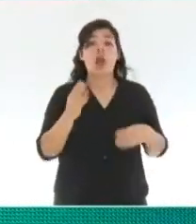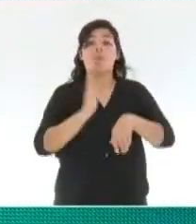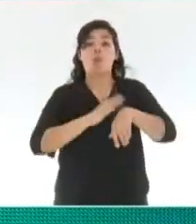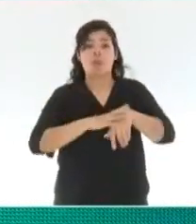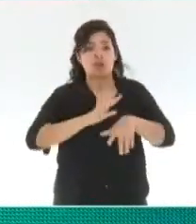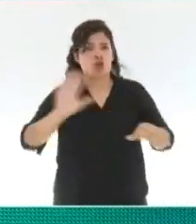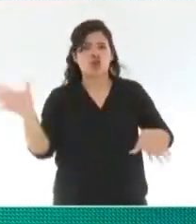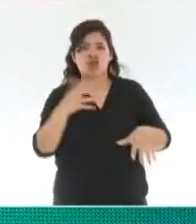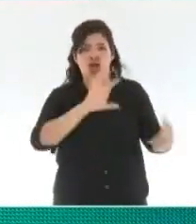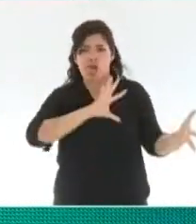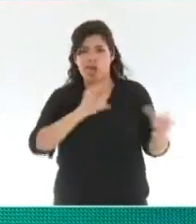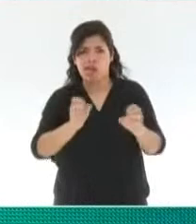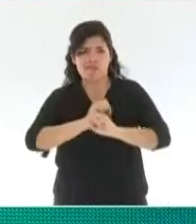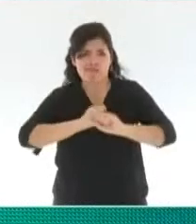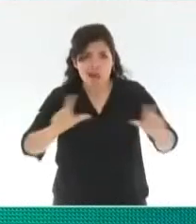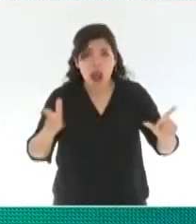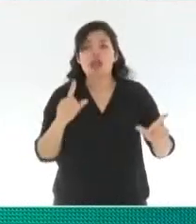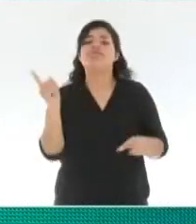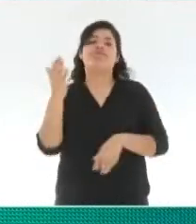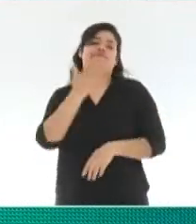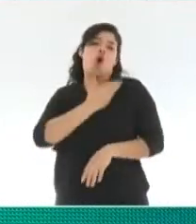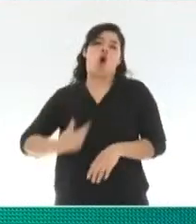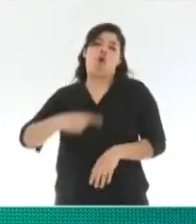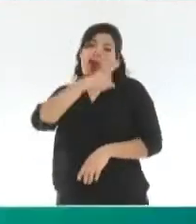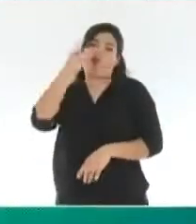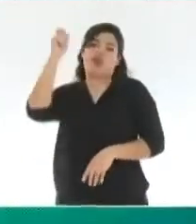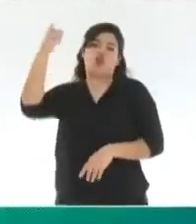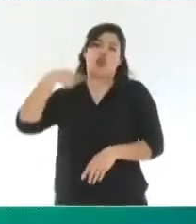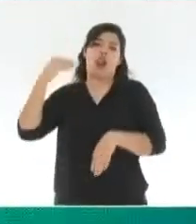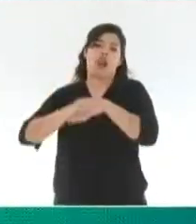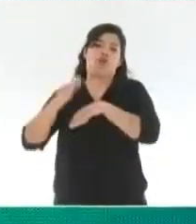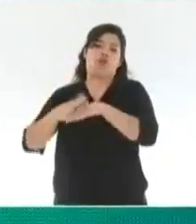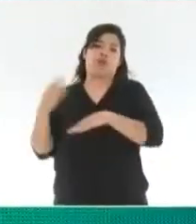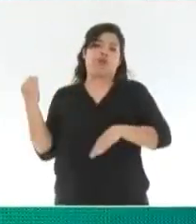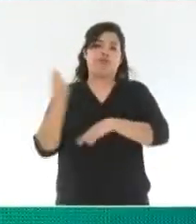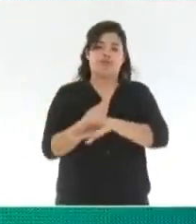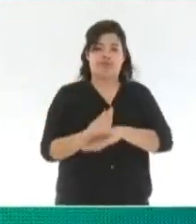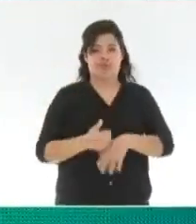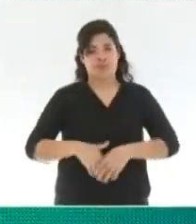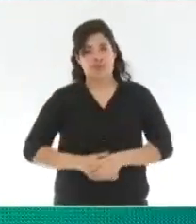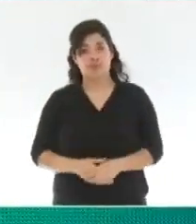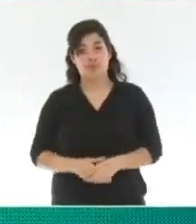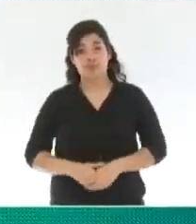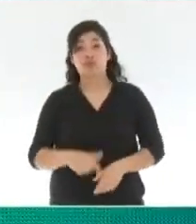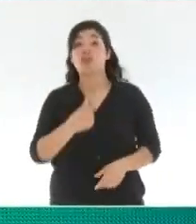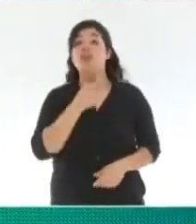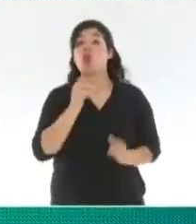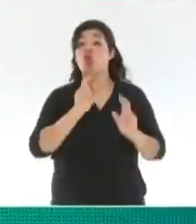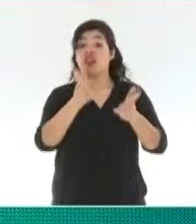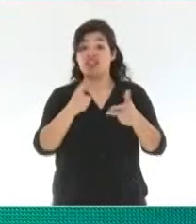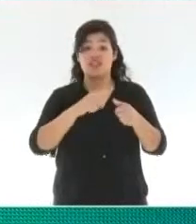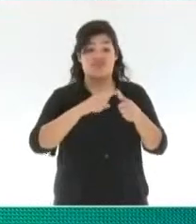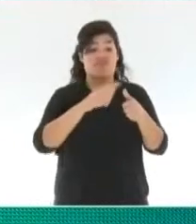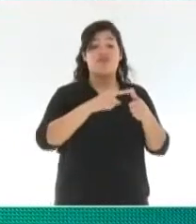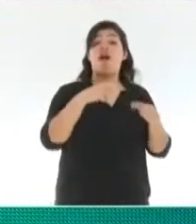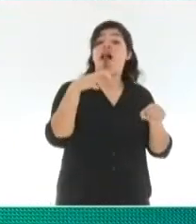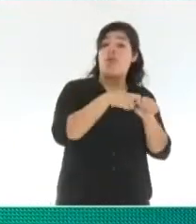TERMINARLAS. ESTO NOS DEMUESTRA QUE CUANDO LAS PAPAS QUEMAN, ES